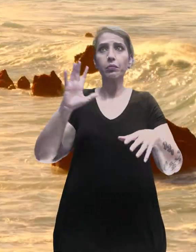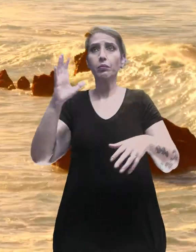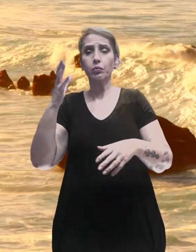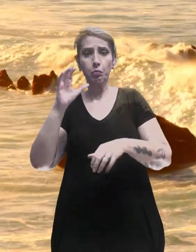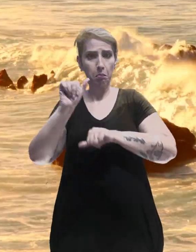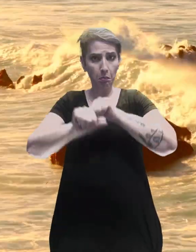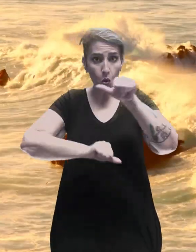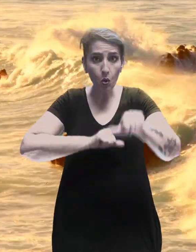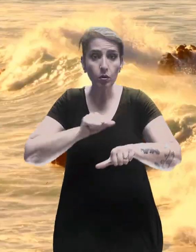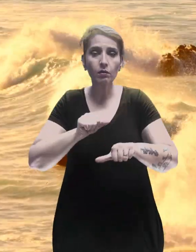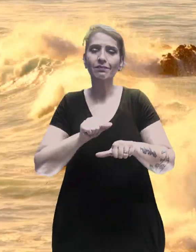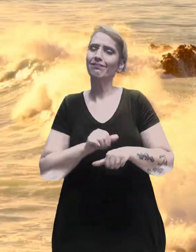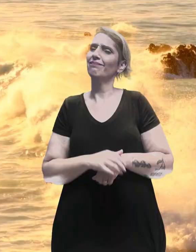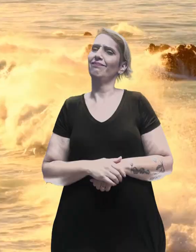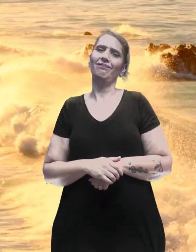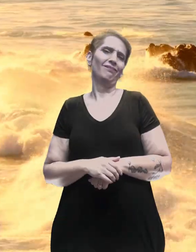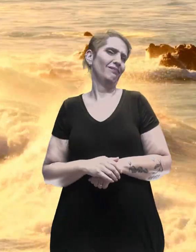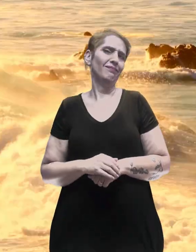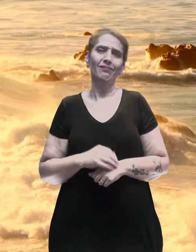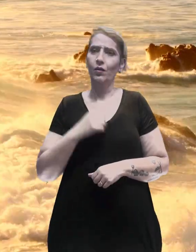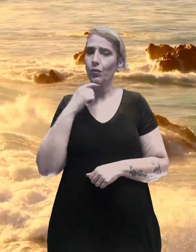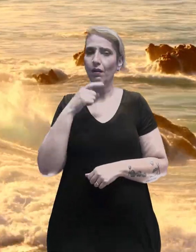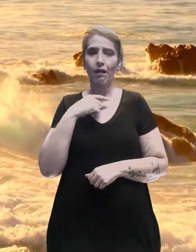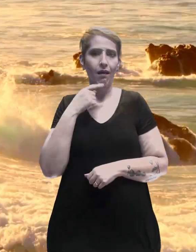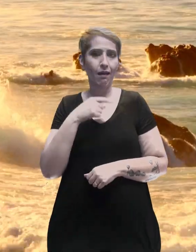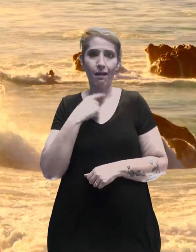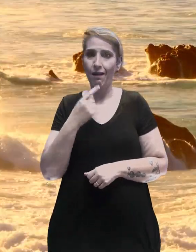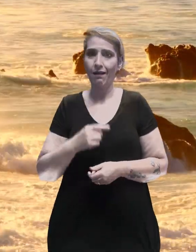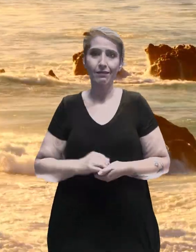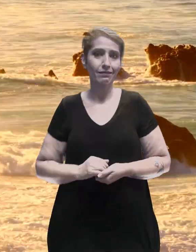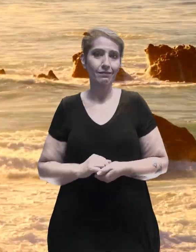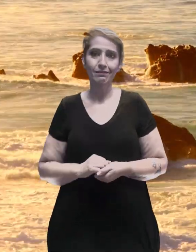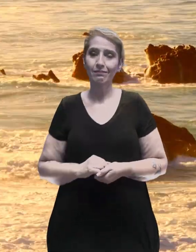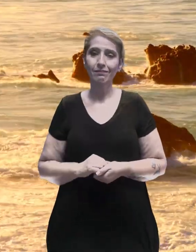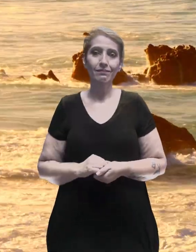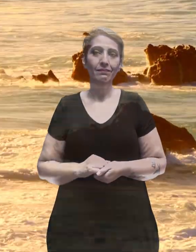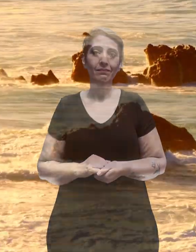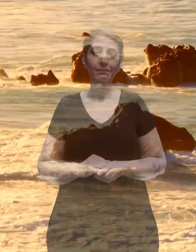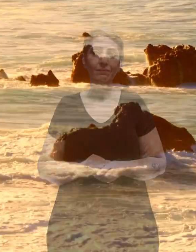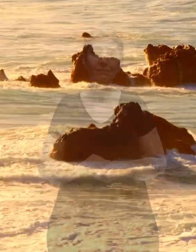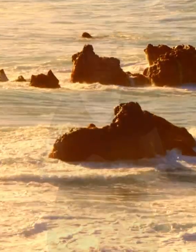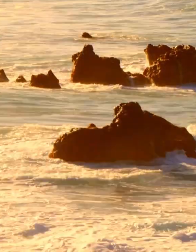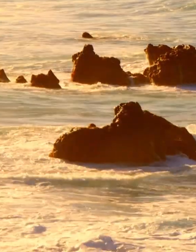jamais pode ser alcançado pelo tempo, ou pelas circunstâncias.